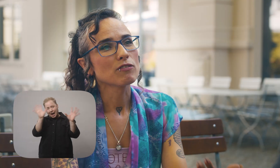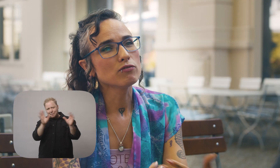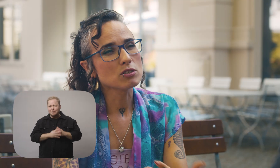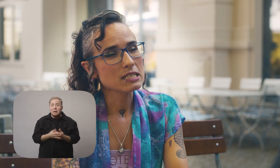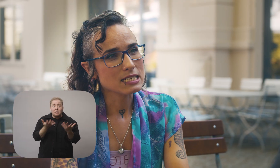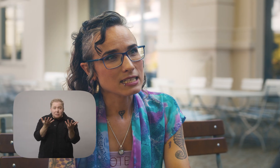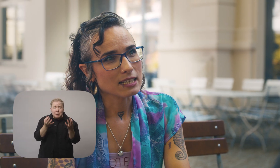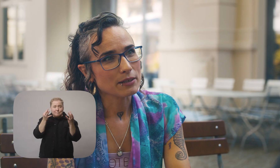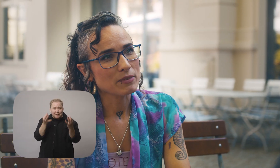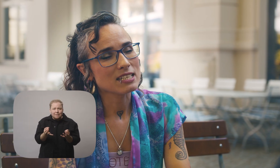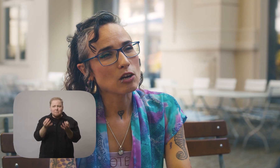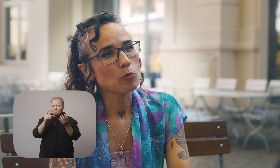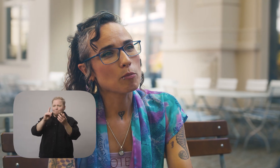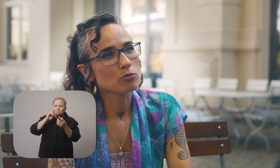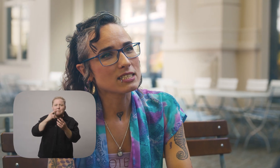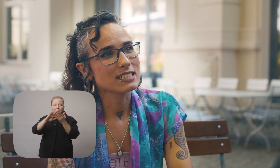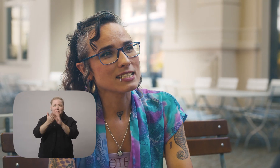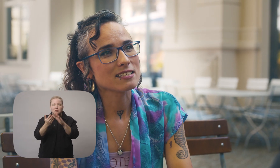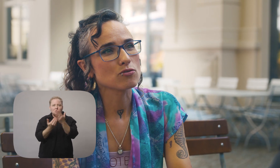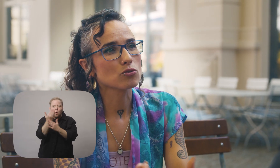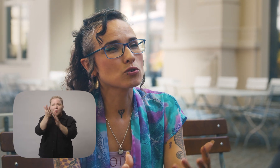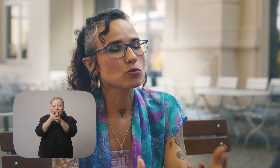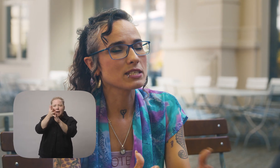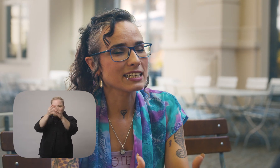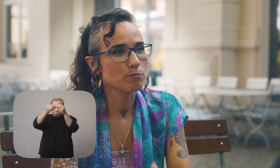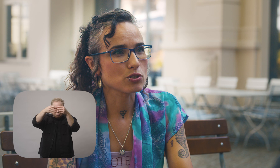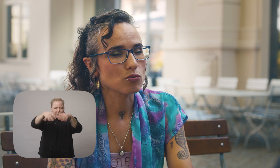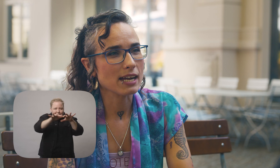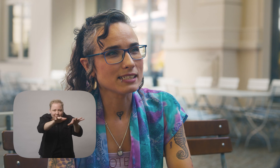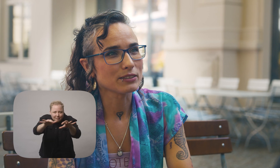Wie funktioniert das in der tauben Community, dass das so durchsickert bis zu allen.